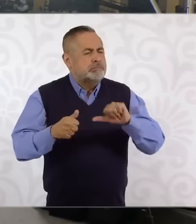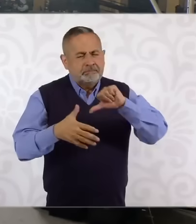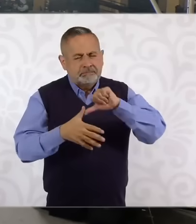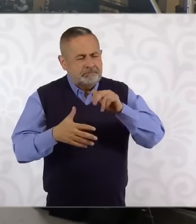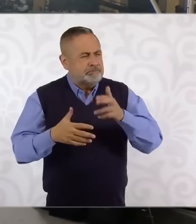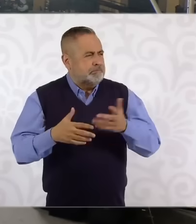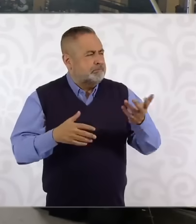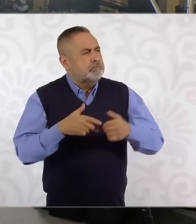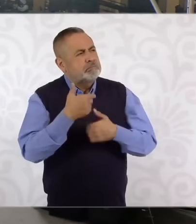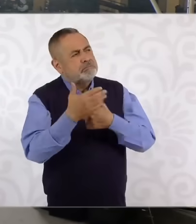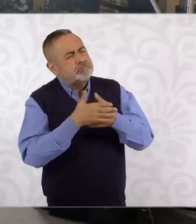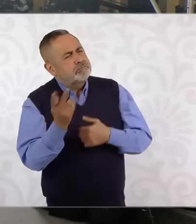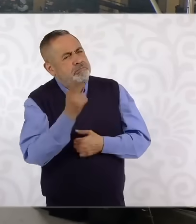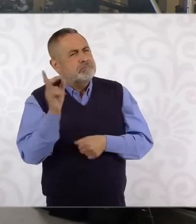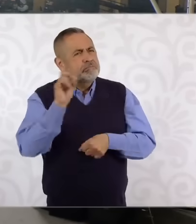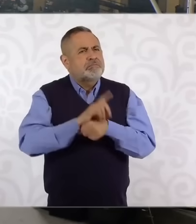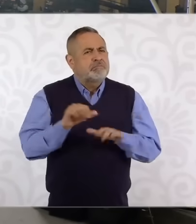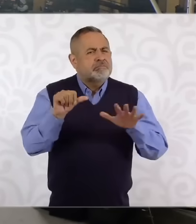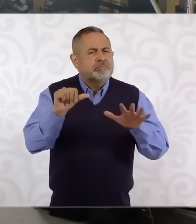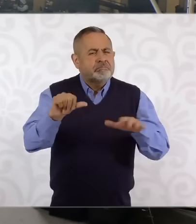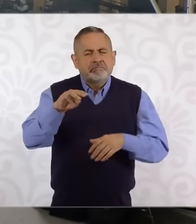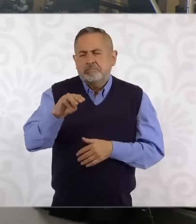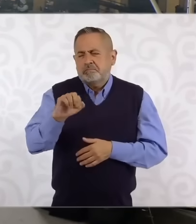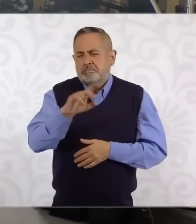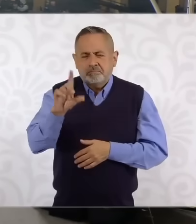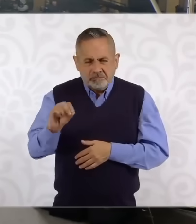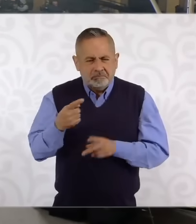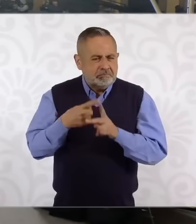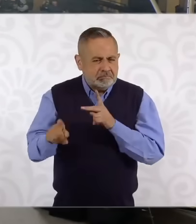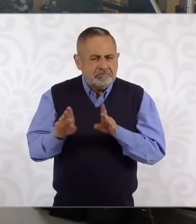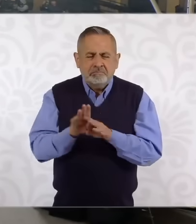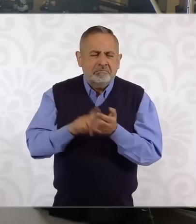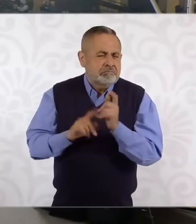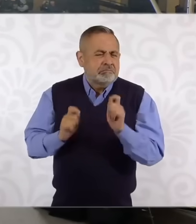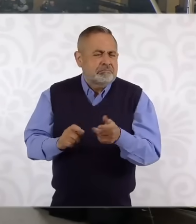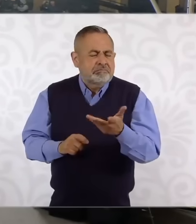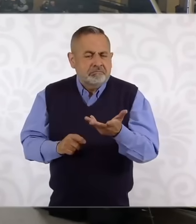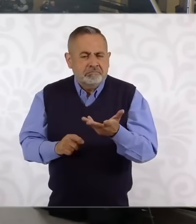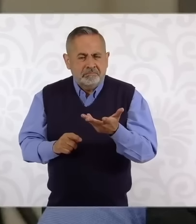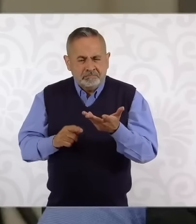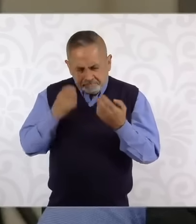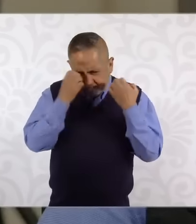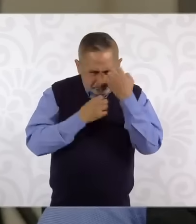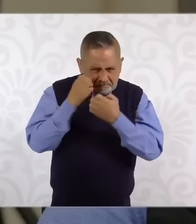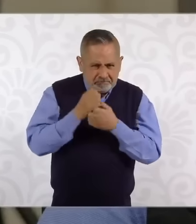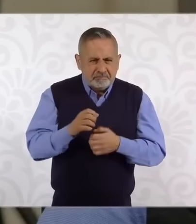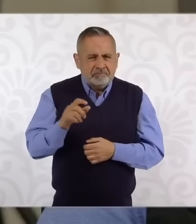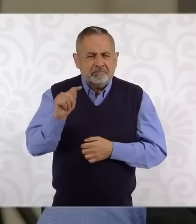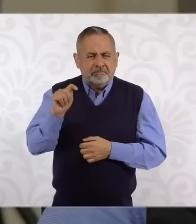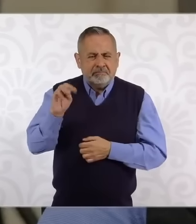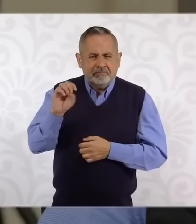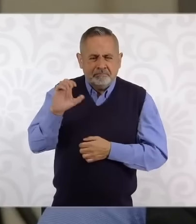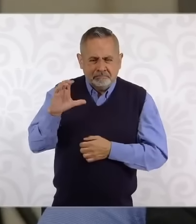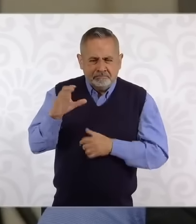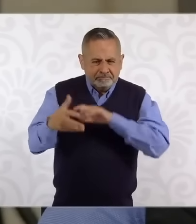el próximo 16 de marzo eh comienzan formalmente la revisión del Tratado de Libre Comercio México,